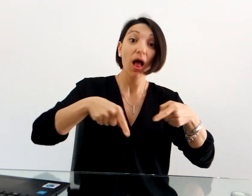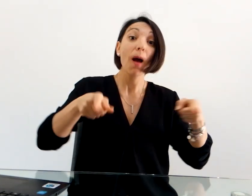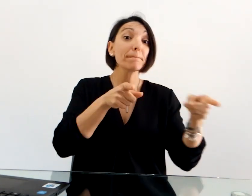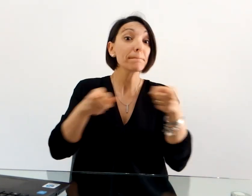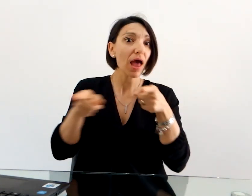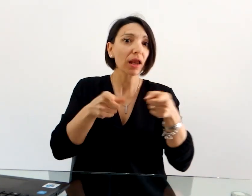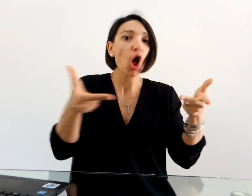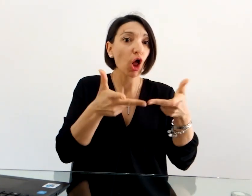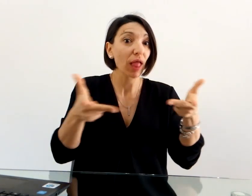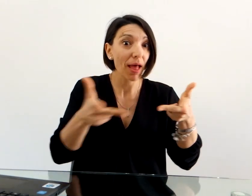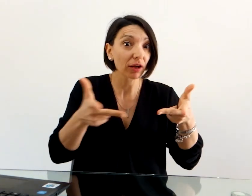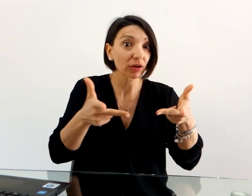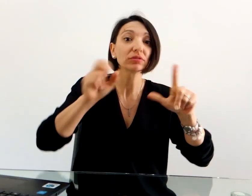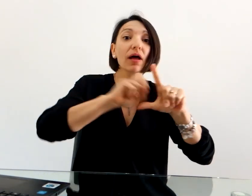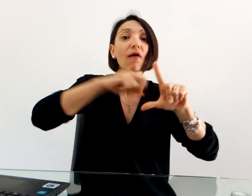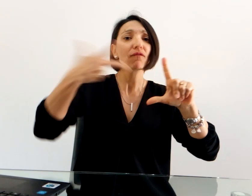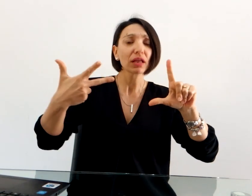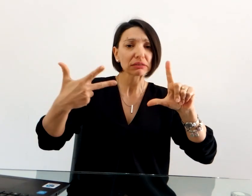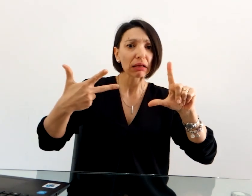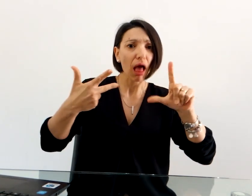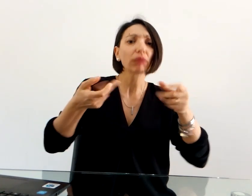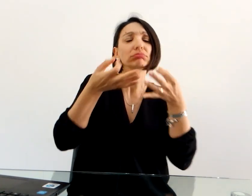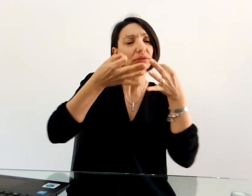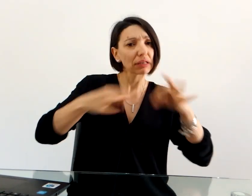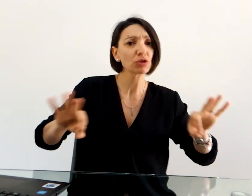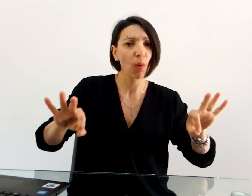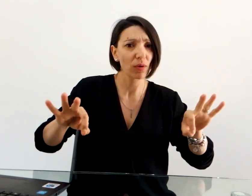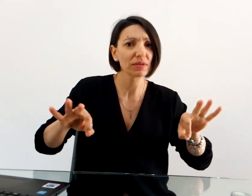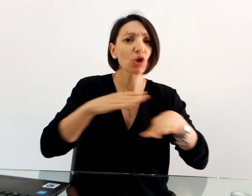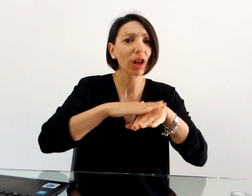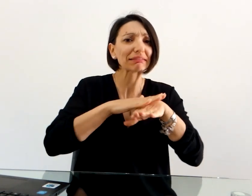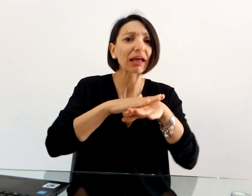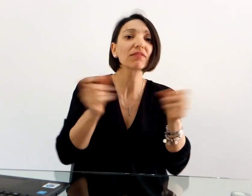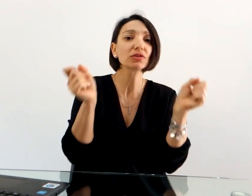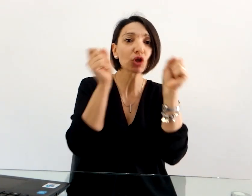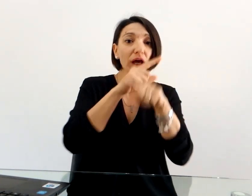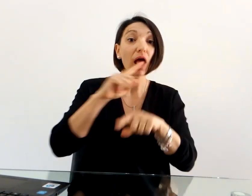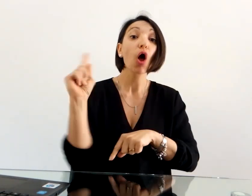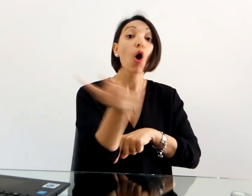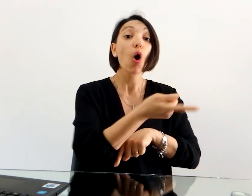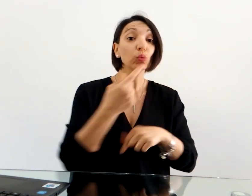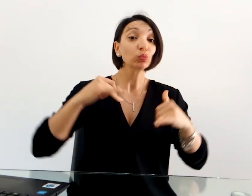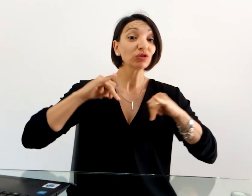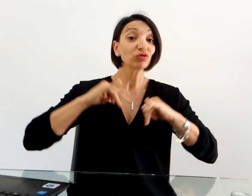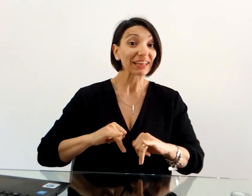per questo momento di emergenza. Il servizio di video-interpretariato VEASYT Live!